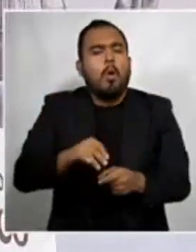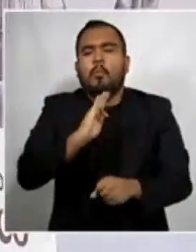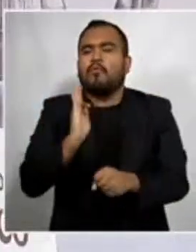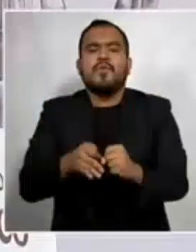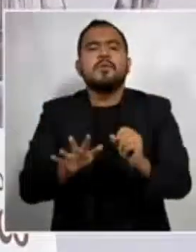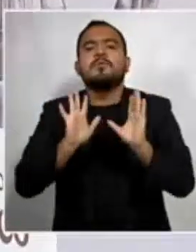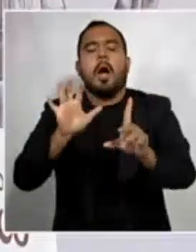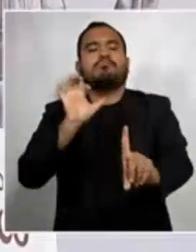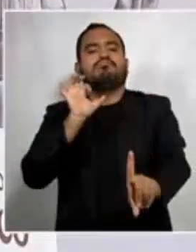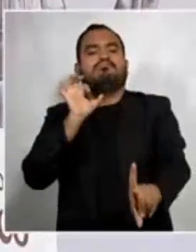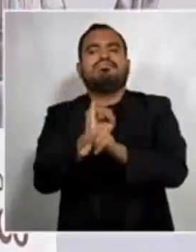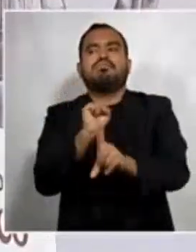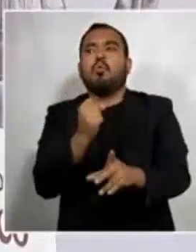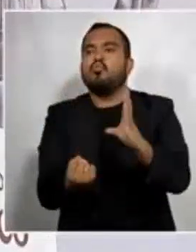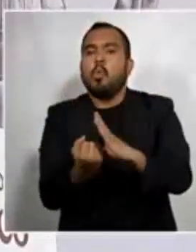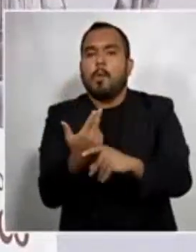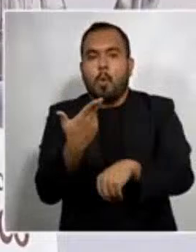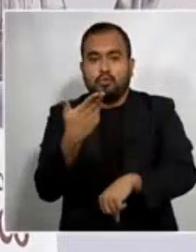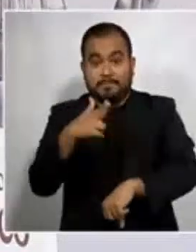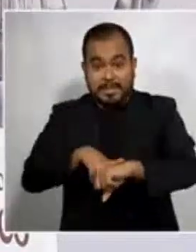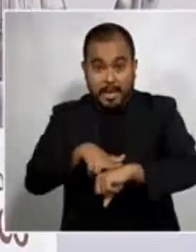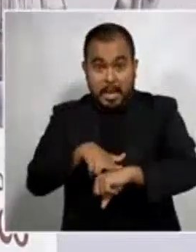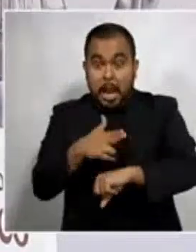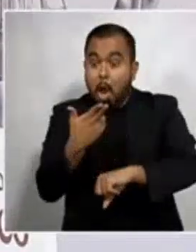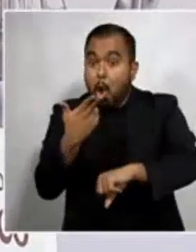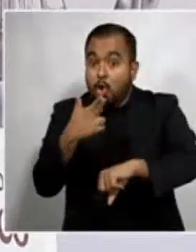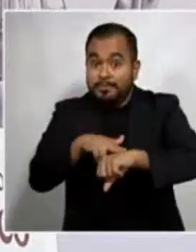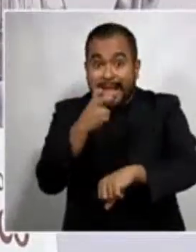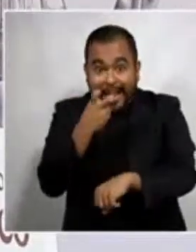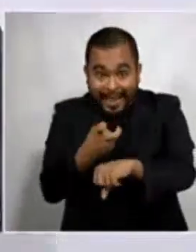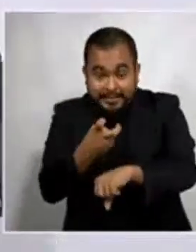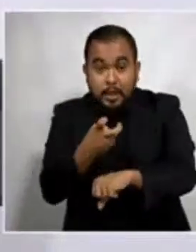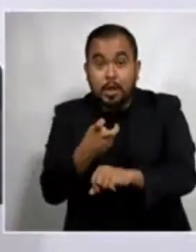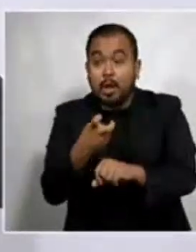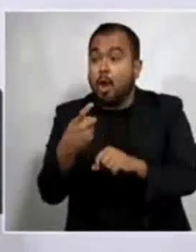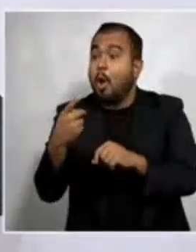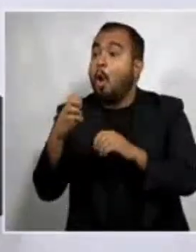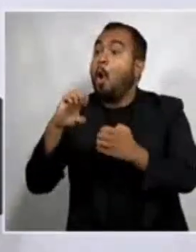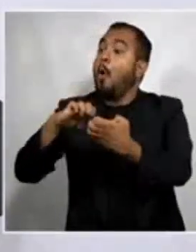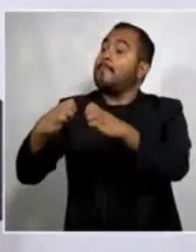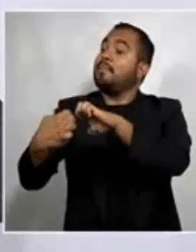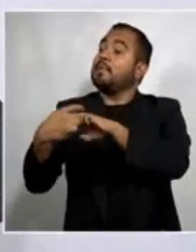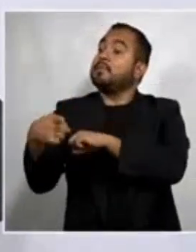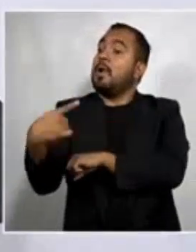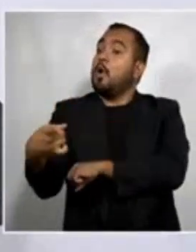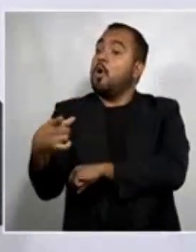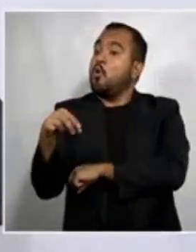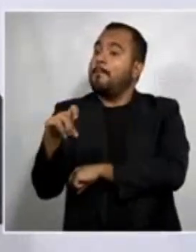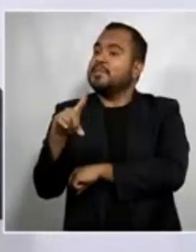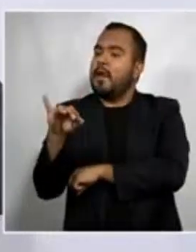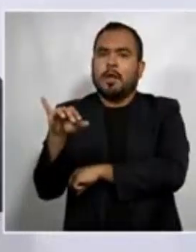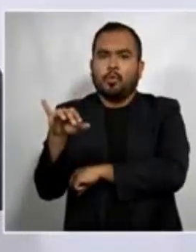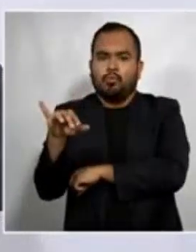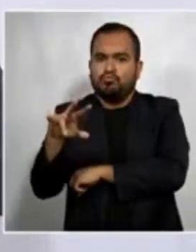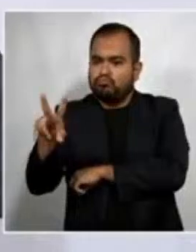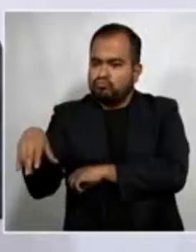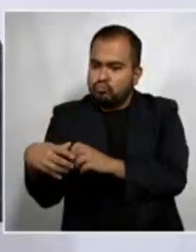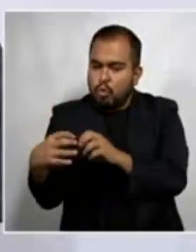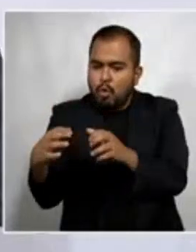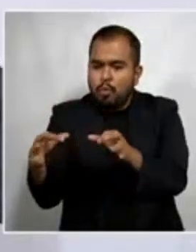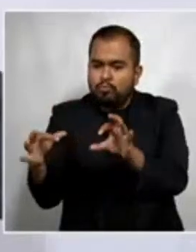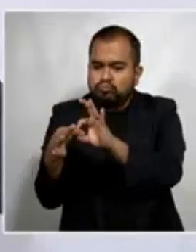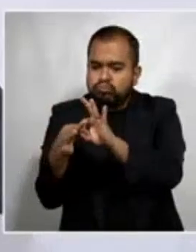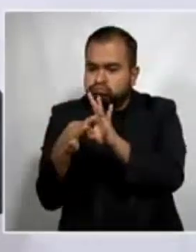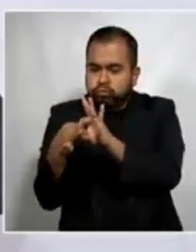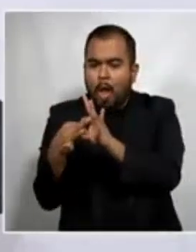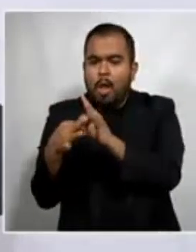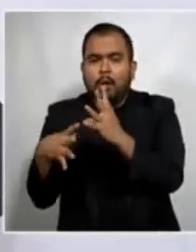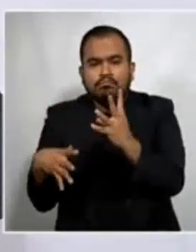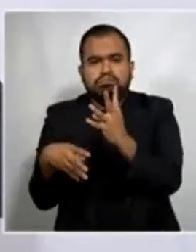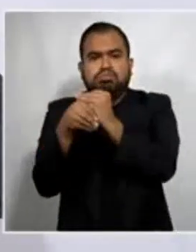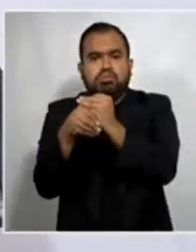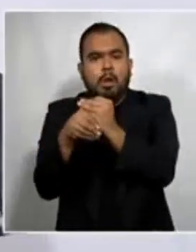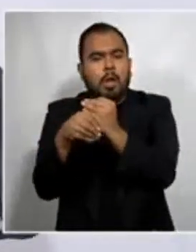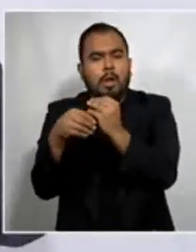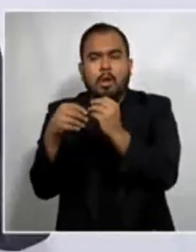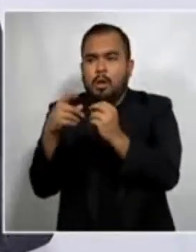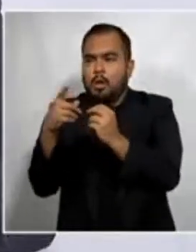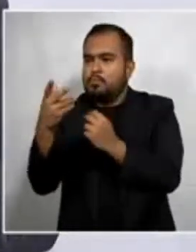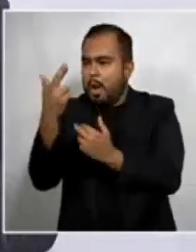Este nuevo hospital no compite con el Gómez Farías, lo complementa, lo honra. Este hospital,